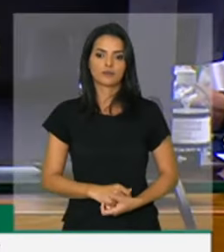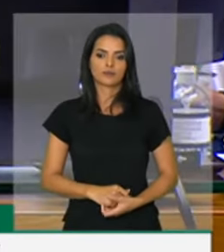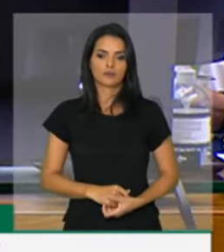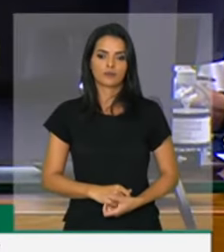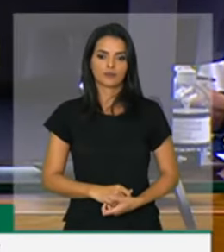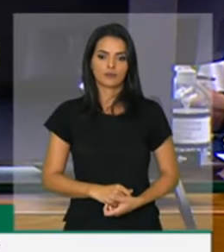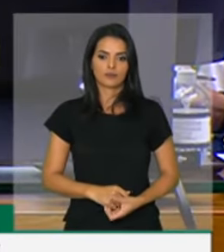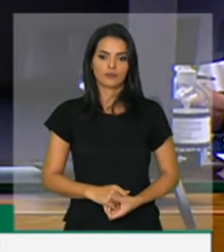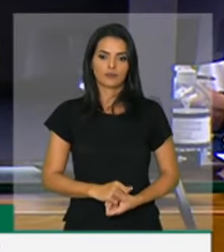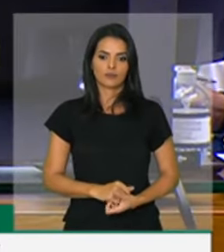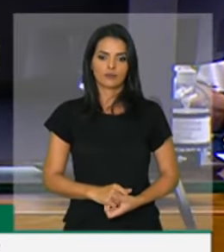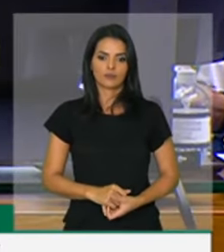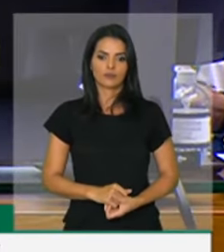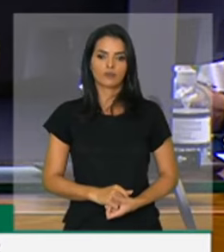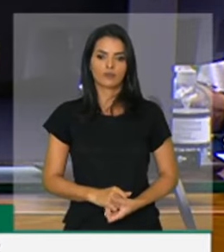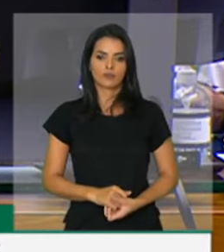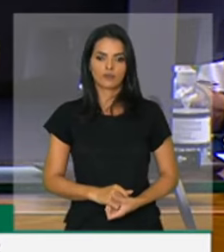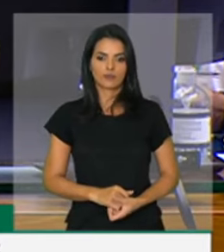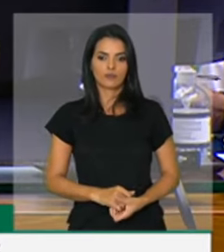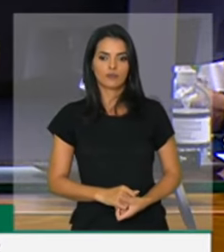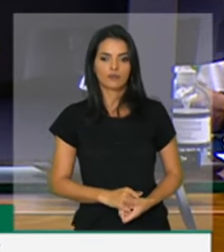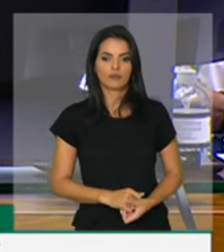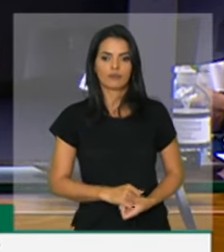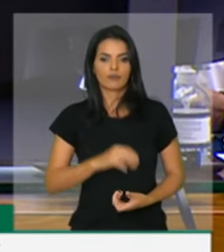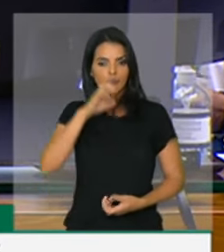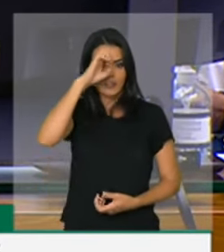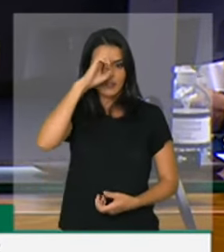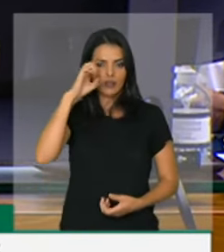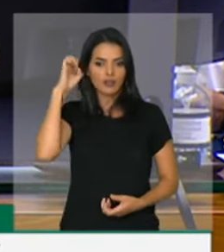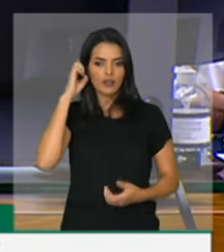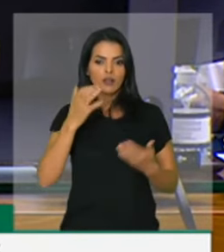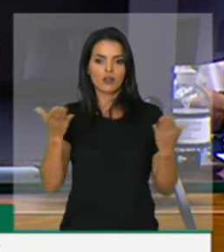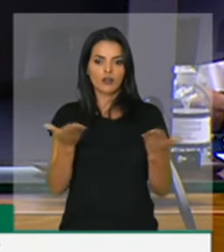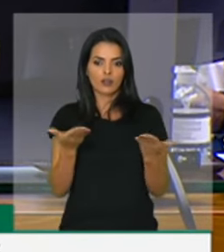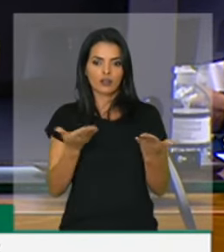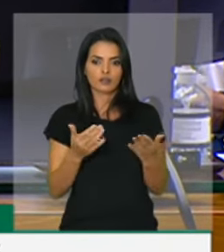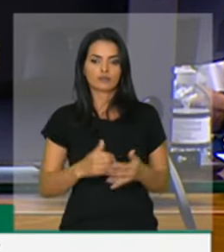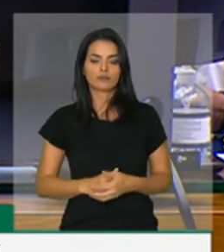SEQUÊNCIA. DEPUTADA ERIKA, V.EXA. COM A PALAVRA. [DEPUTADA]: DESDE O INÍCIO NÓS TEMOS DITO QUE